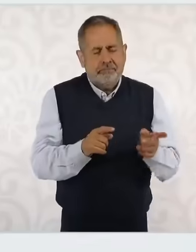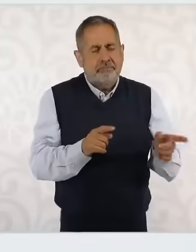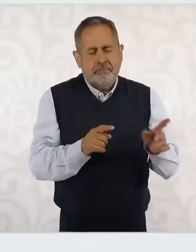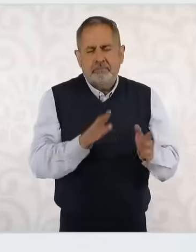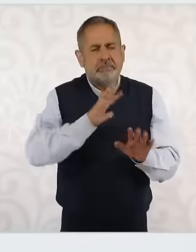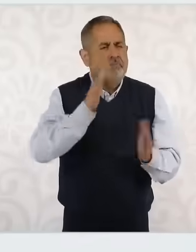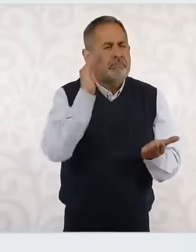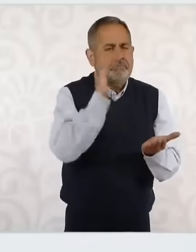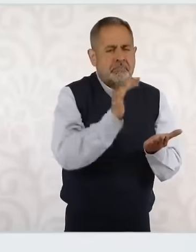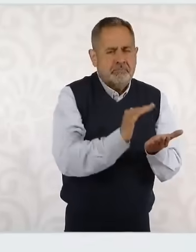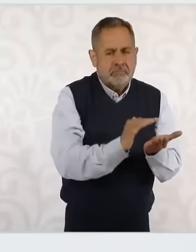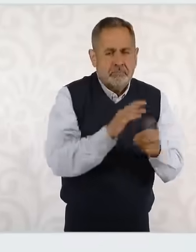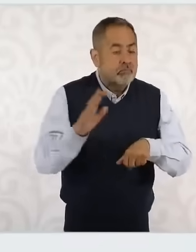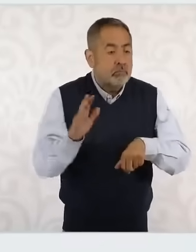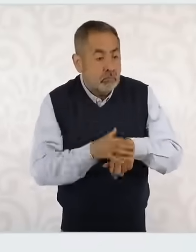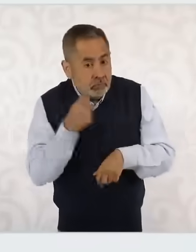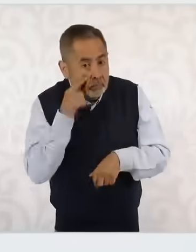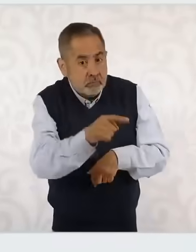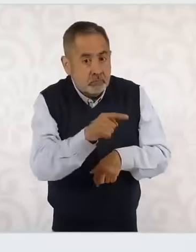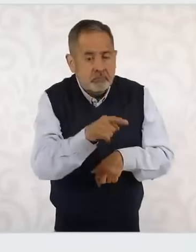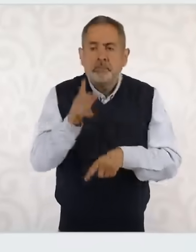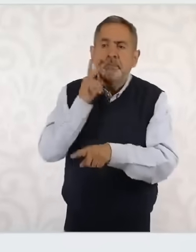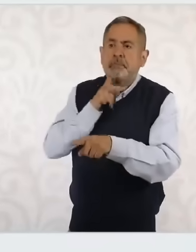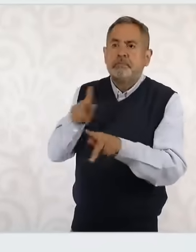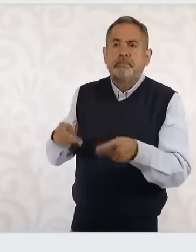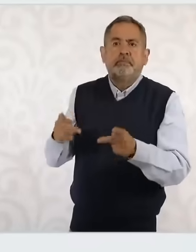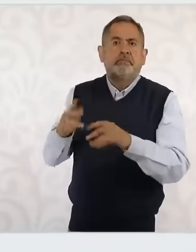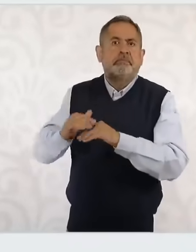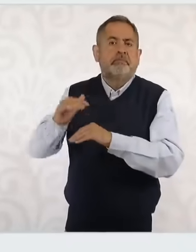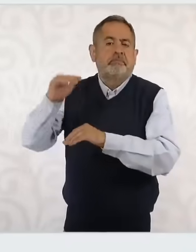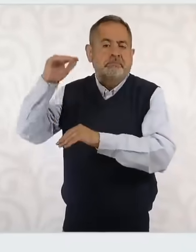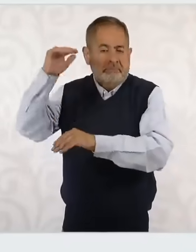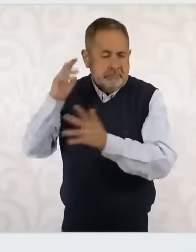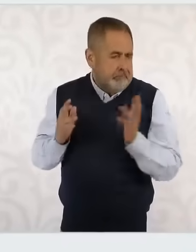sabemos que ha disminuido? Porque han aumentado las ventas de Pemex. Entonces, esa es la mejor